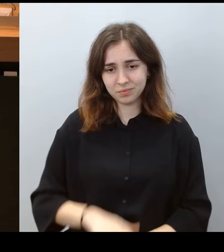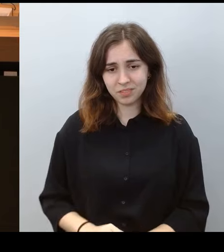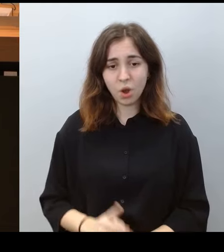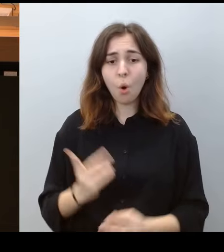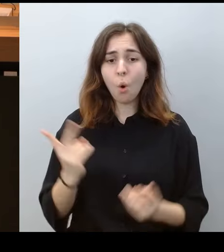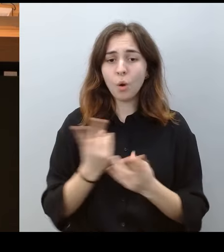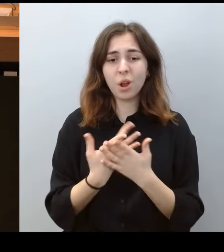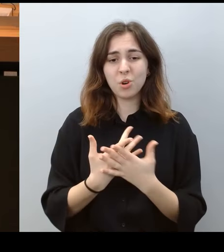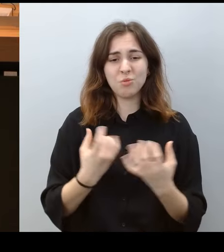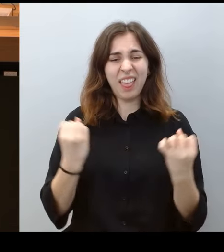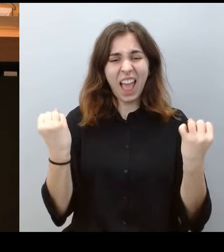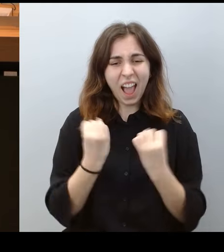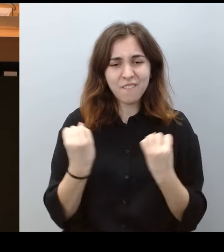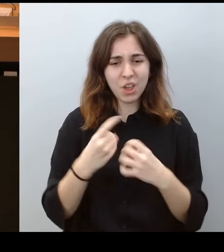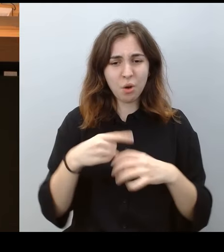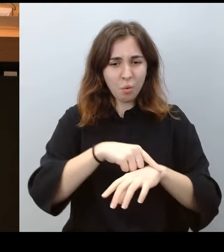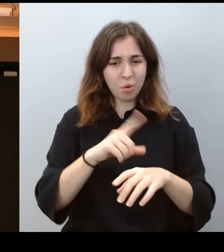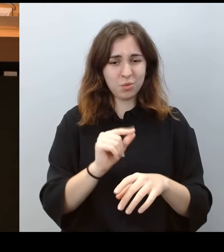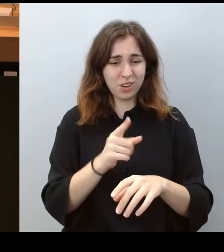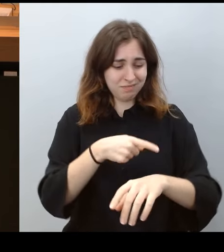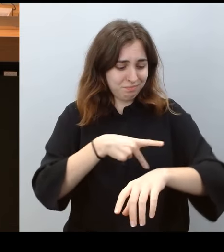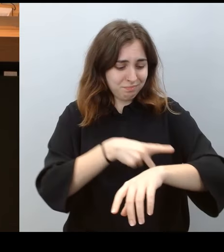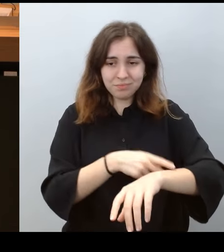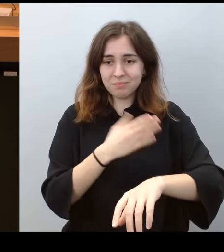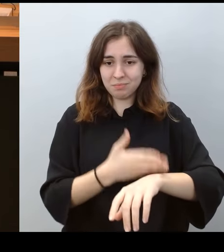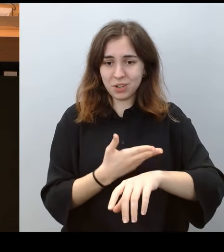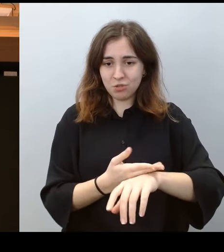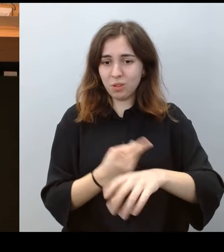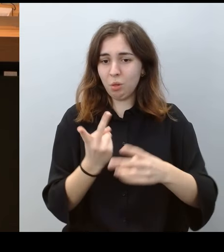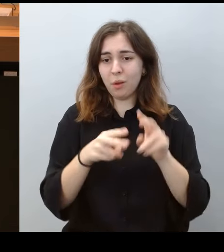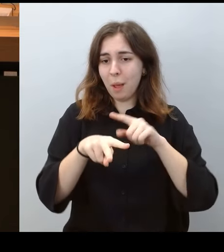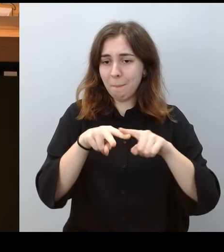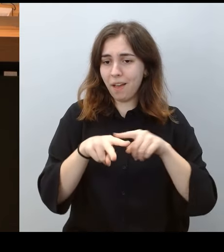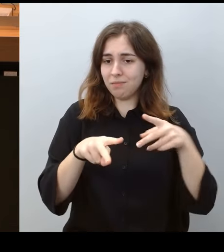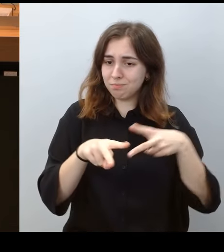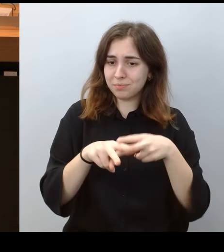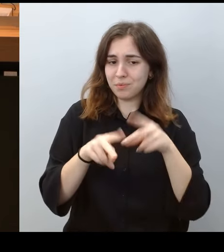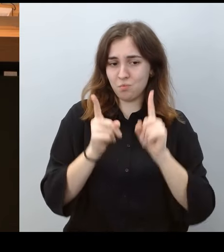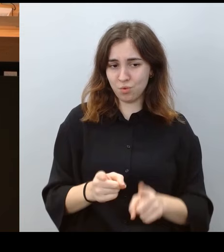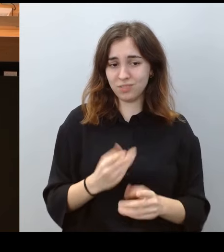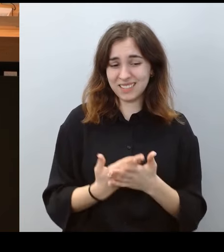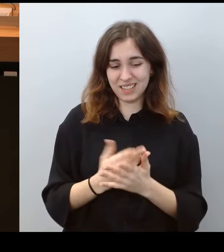Amputation von Gliedmaßen führen können und sie dann im Rollstuhl landen. Damit das nicht passiert, gibt